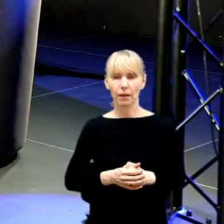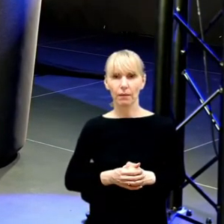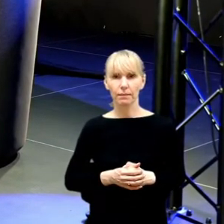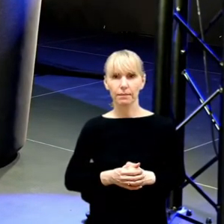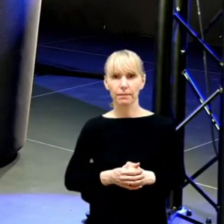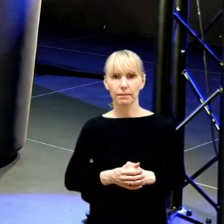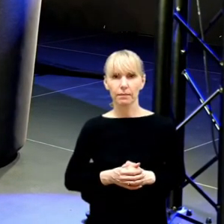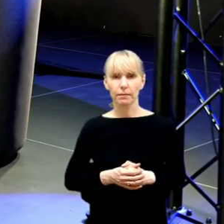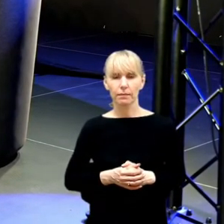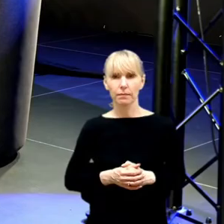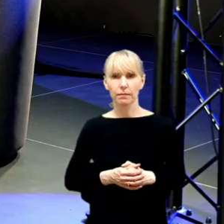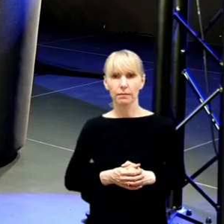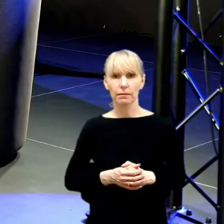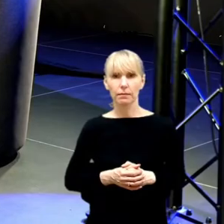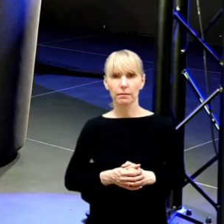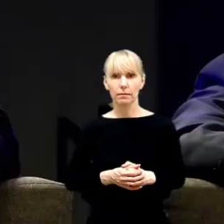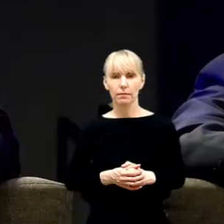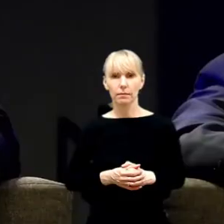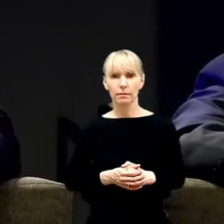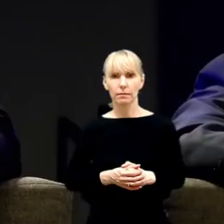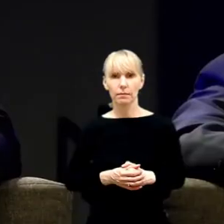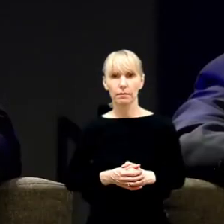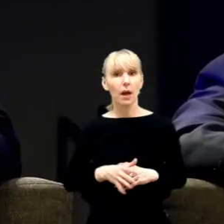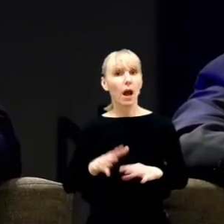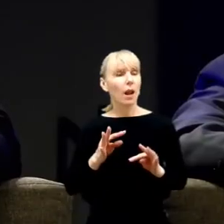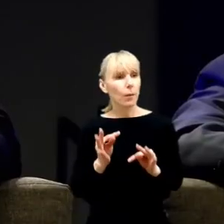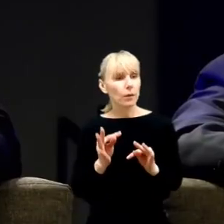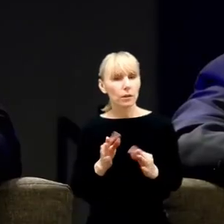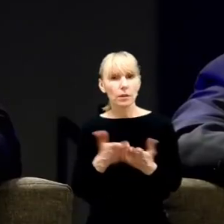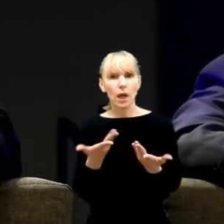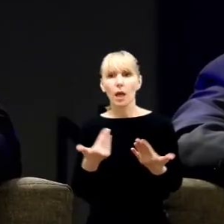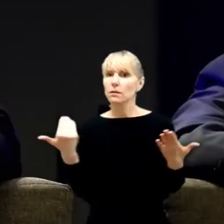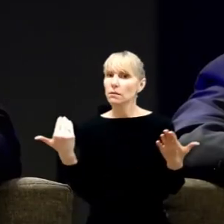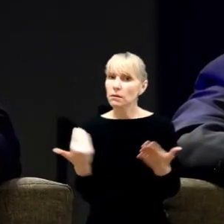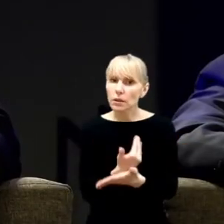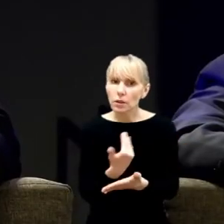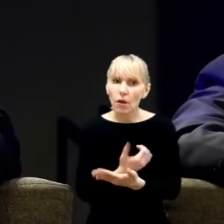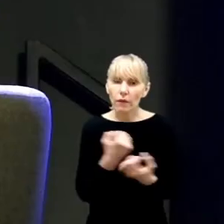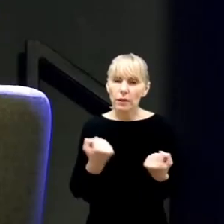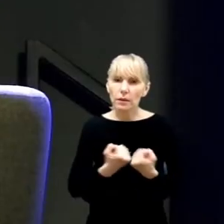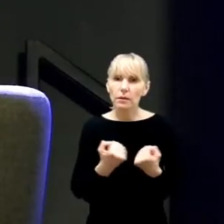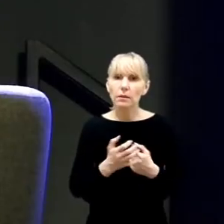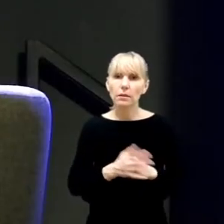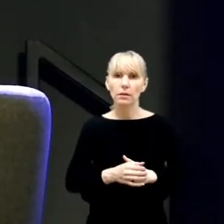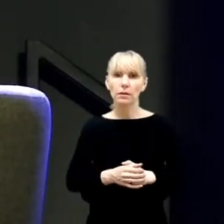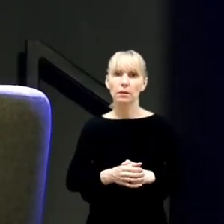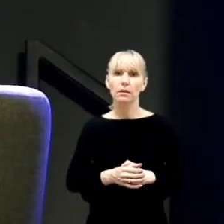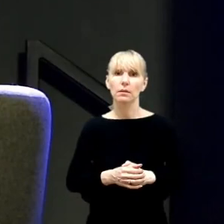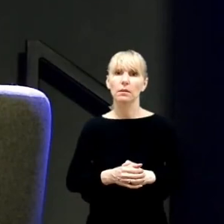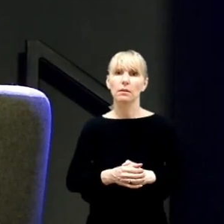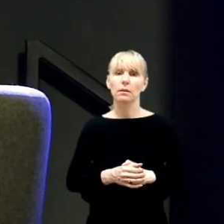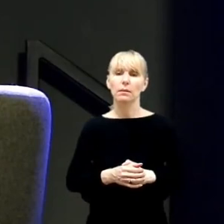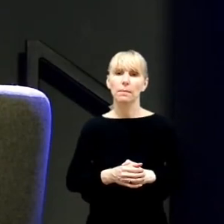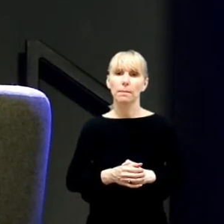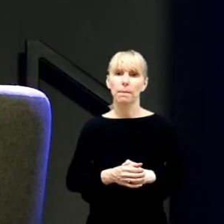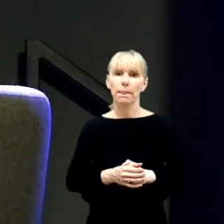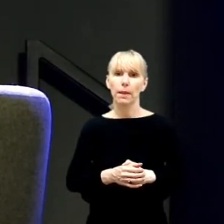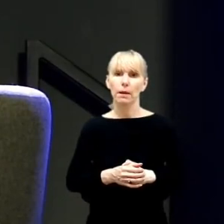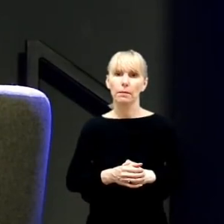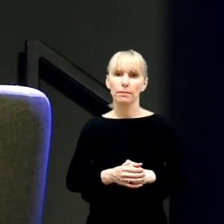Ale też mówimy teraz o tworzeniu nowych zasobów. A pytanie też, czy podejmują Państwo też takie inicjatywy,